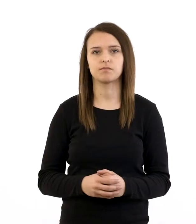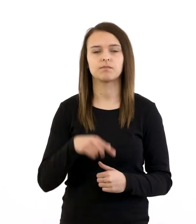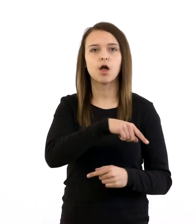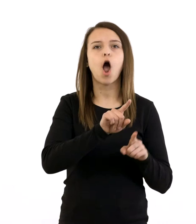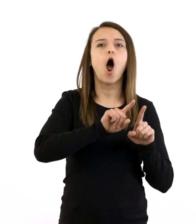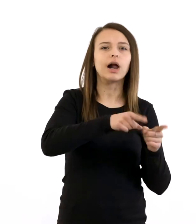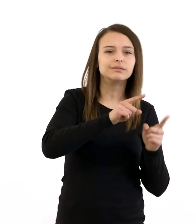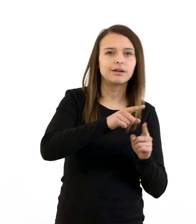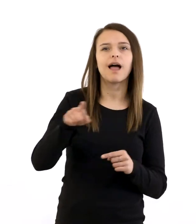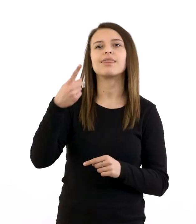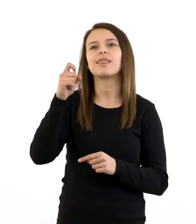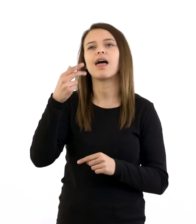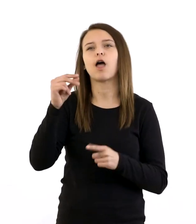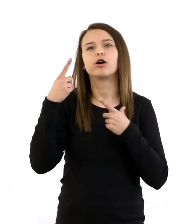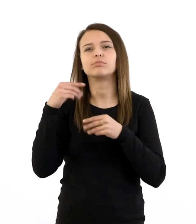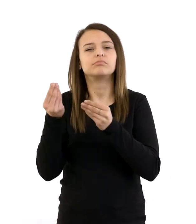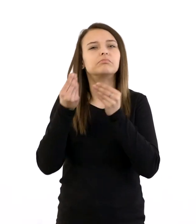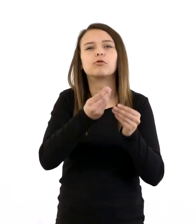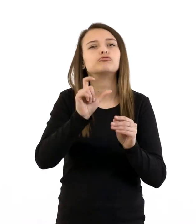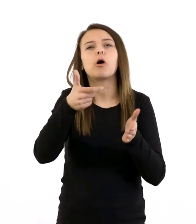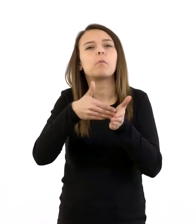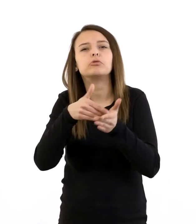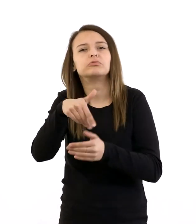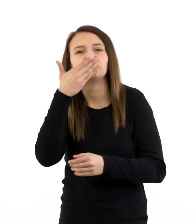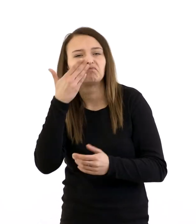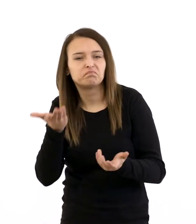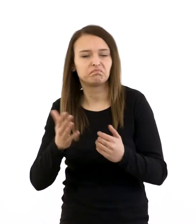4. Na jakiej podstawie organizacja może przetwarzać dane osobowe?